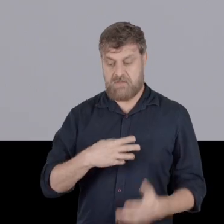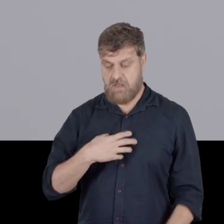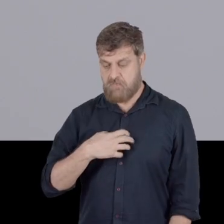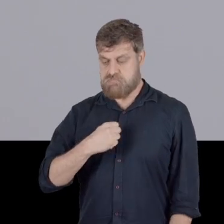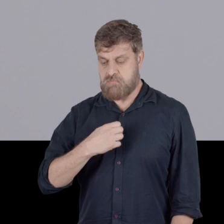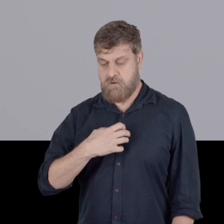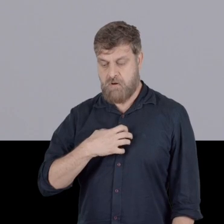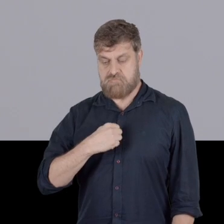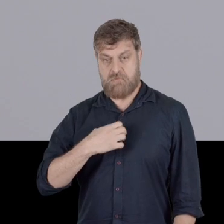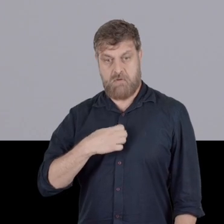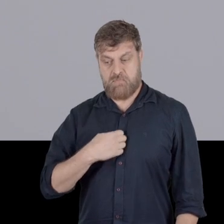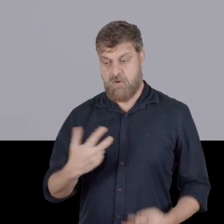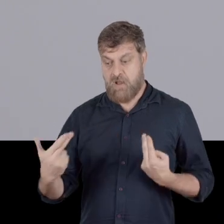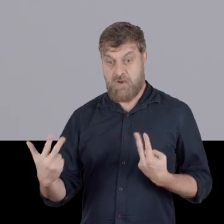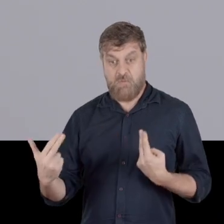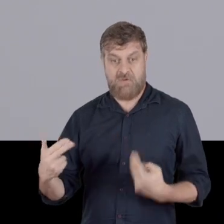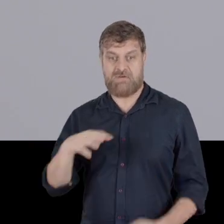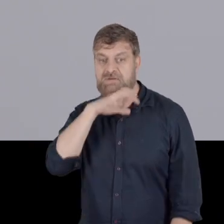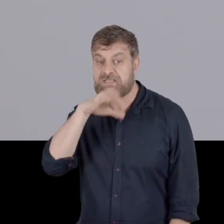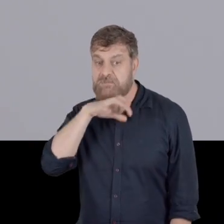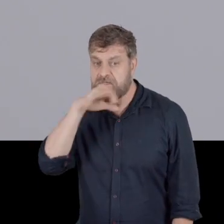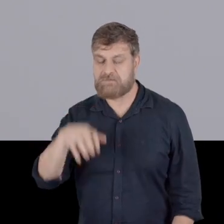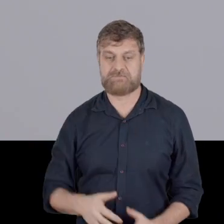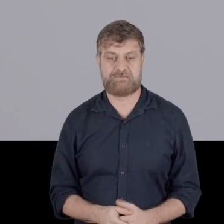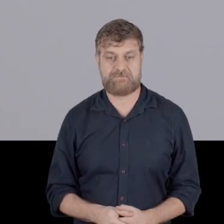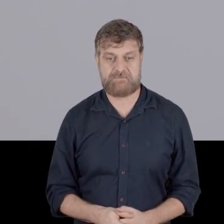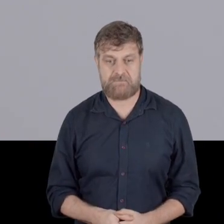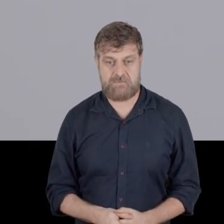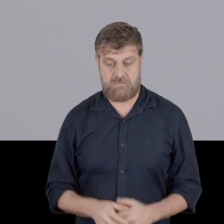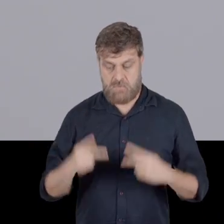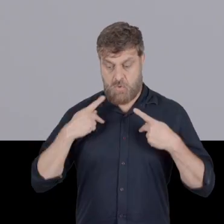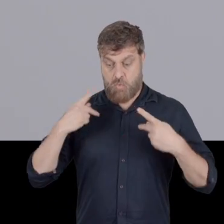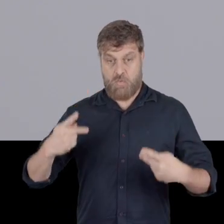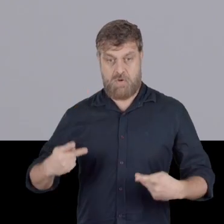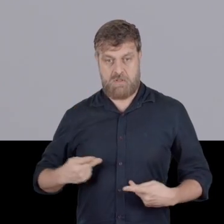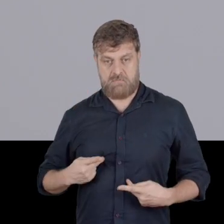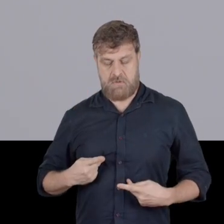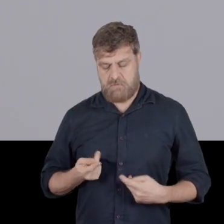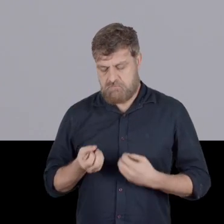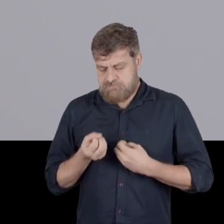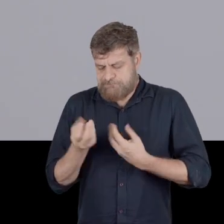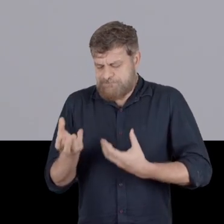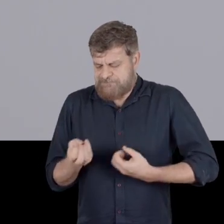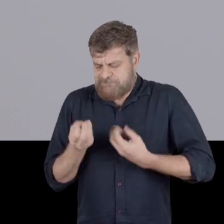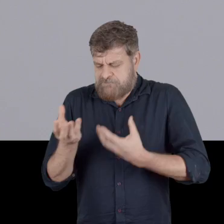Mas o humano, ele é aquele que fala e por falar tem um inconsciente